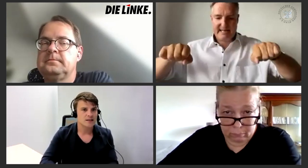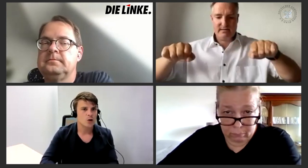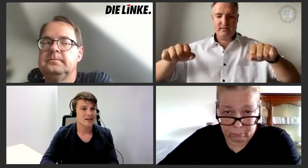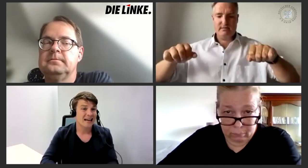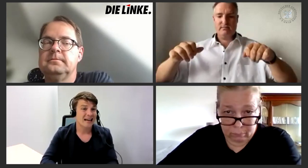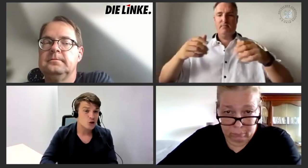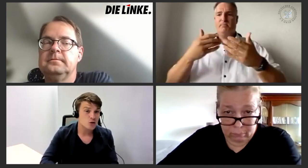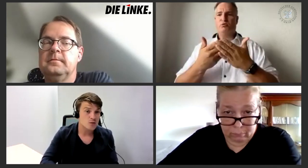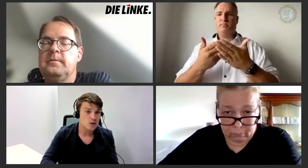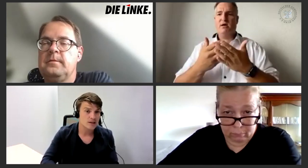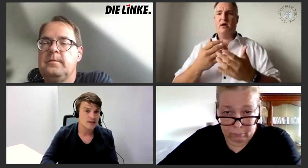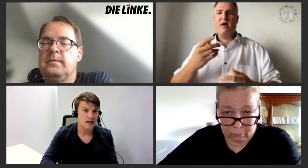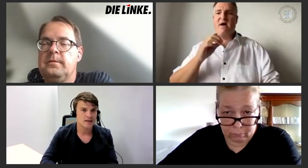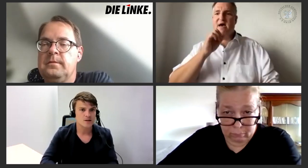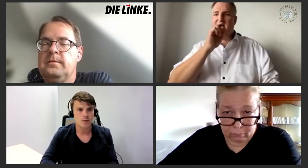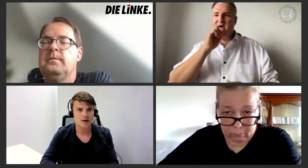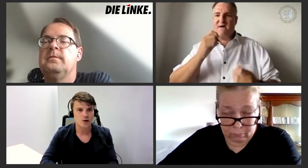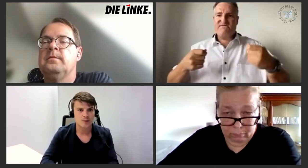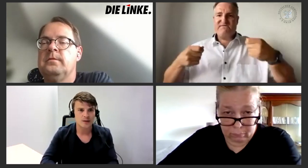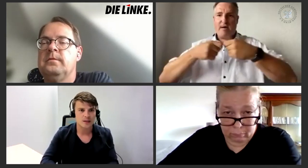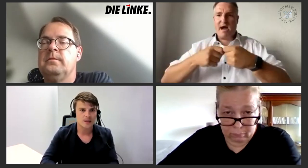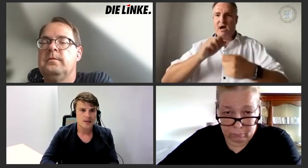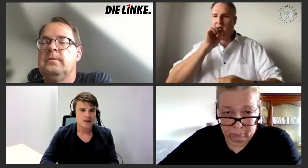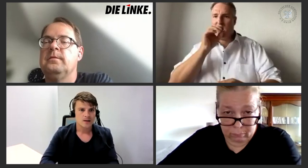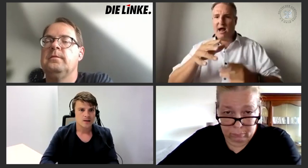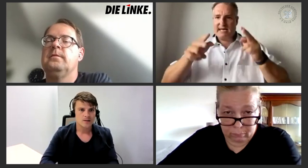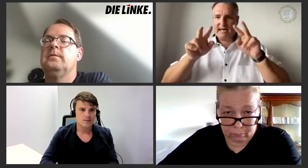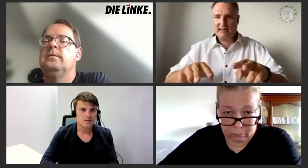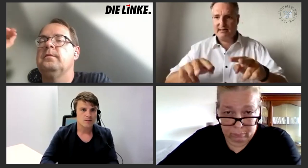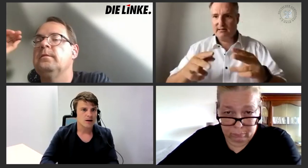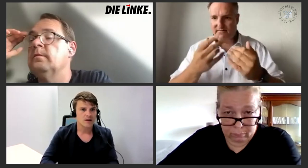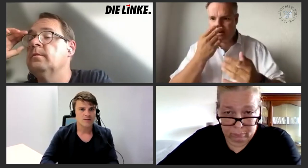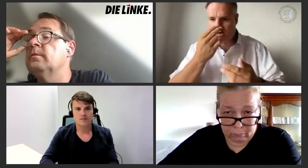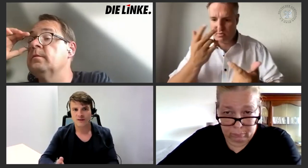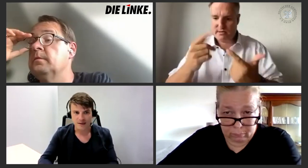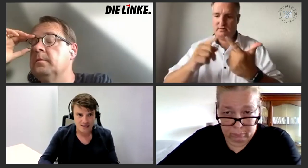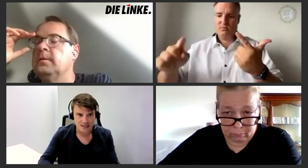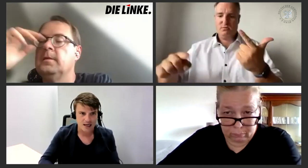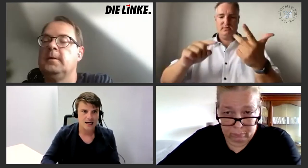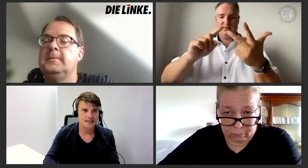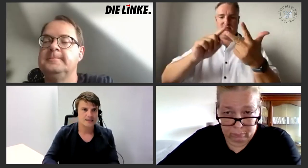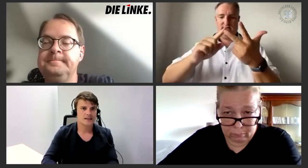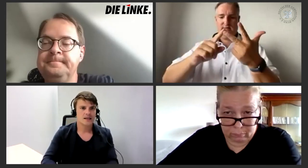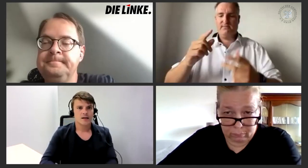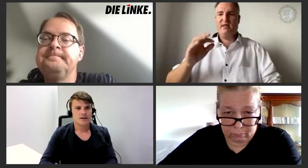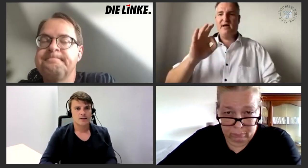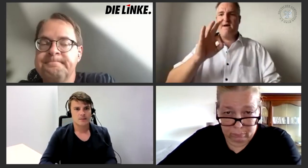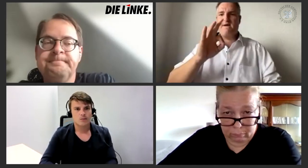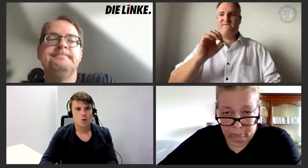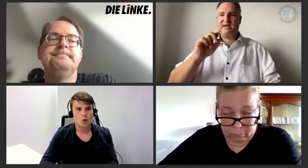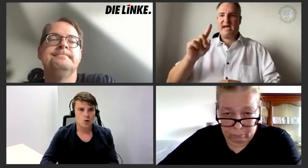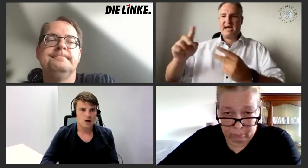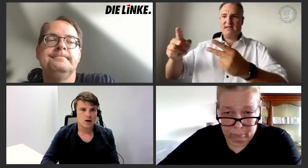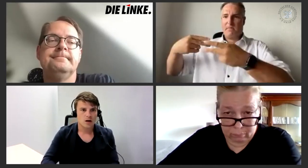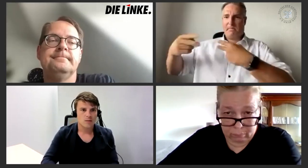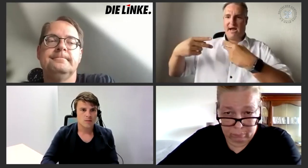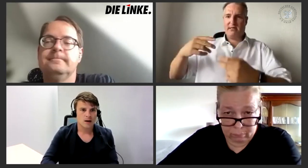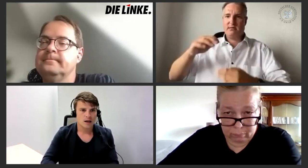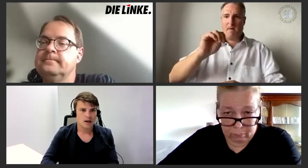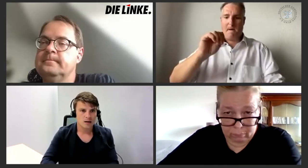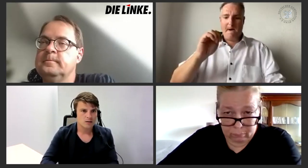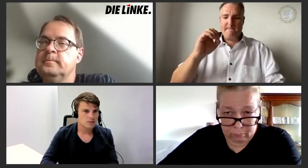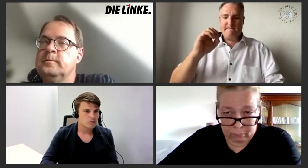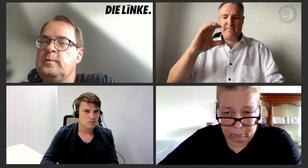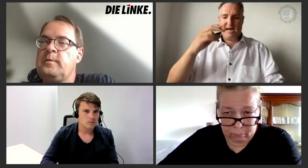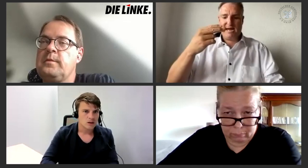zu sehen ist und auch dann Rechtsschutzmöglichkeiten zum Beispiel beim Verbandsklagerecht oder bei